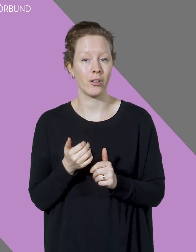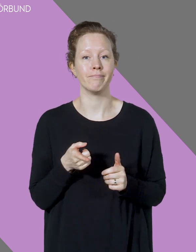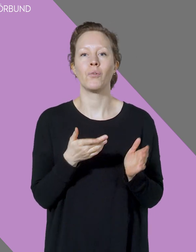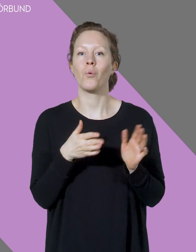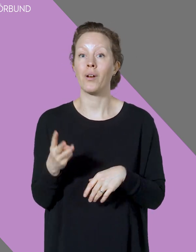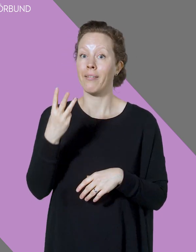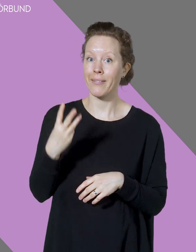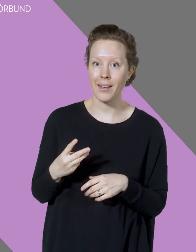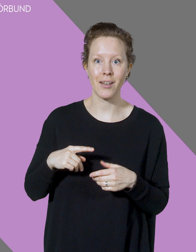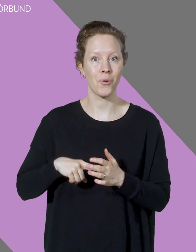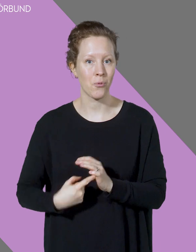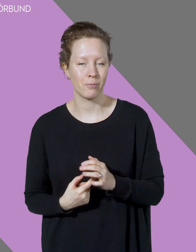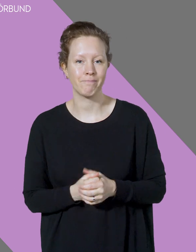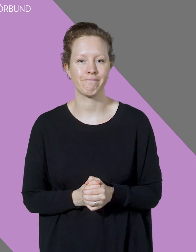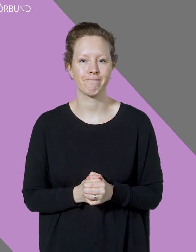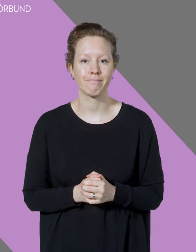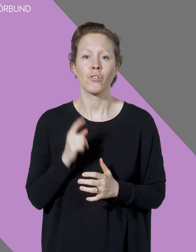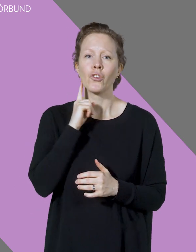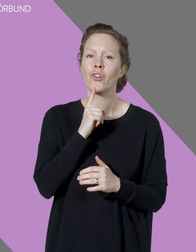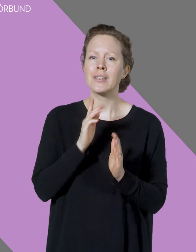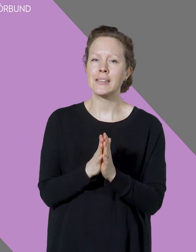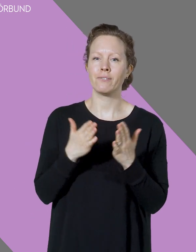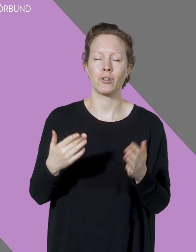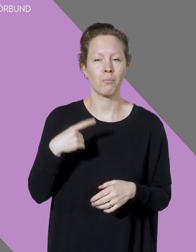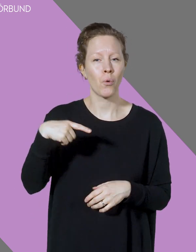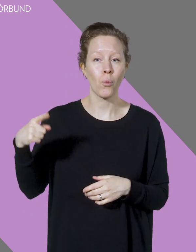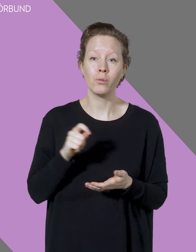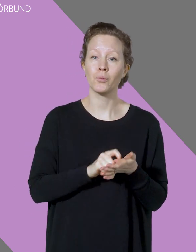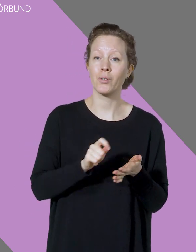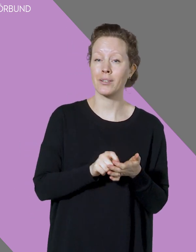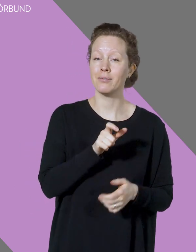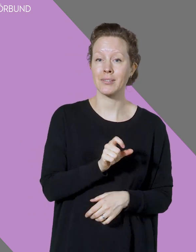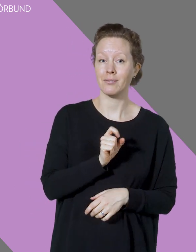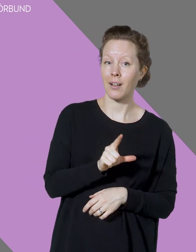som nu arrangeras för tredje gången. I likhet med tidigare år presenteras artiklar i Dövas tidskrift -